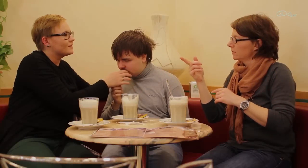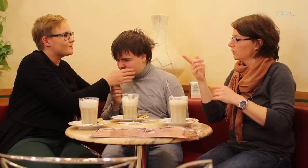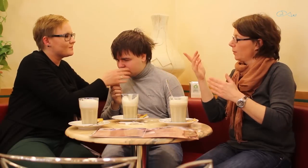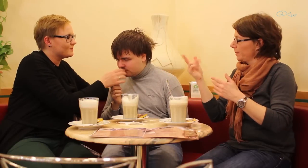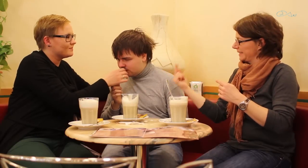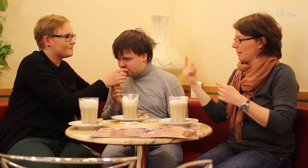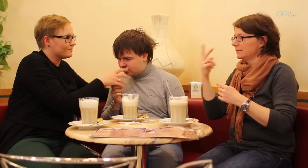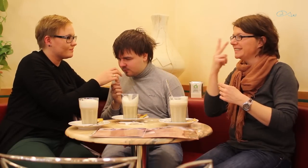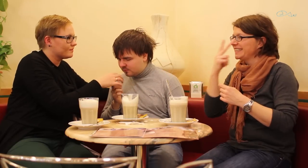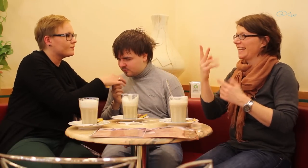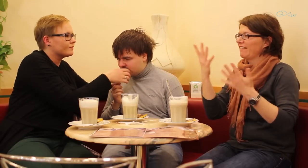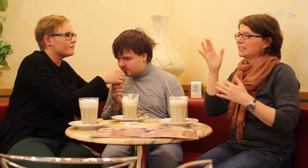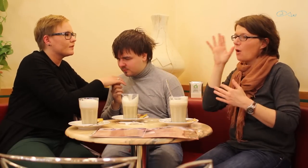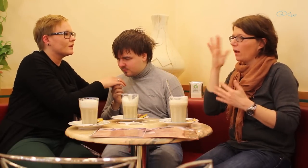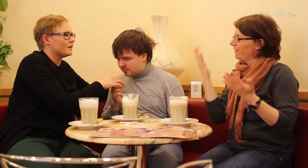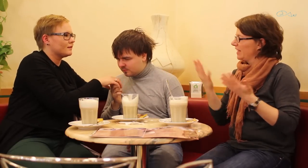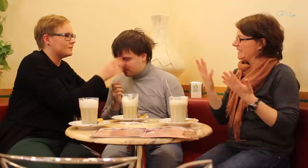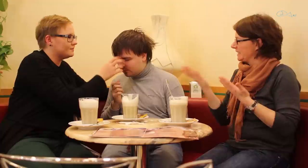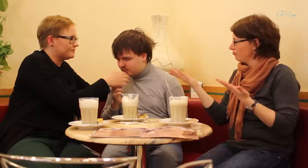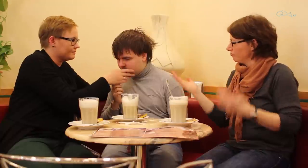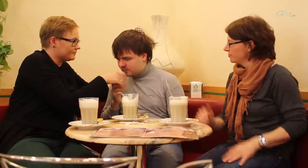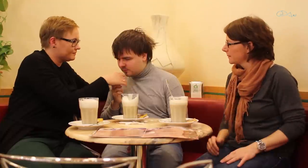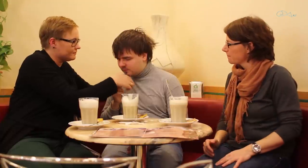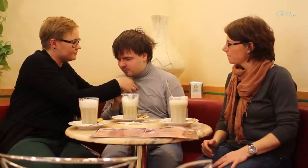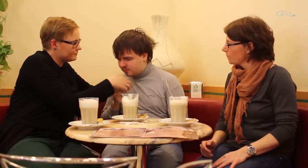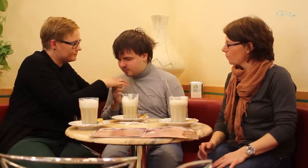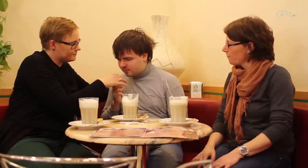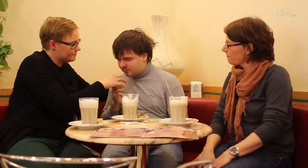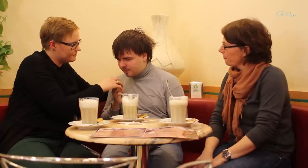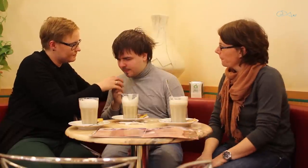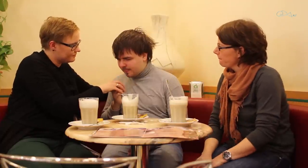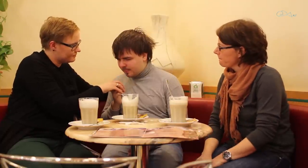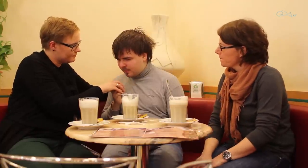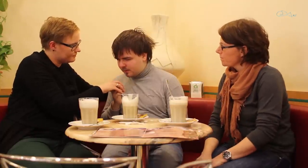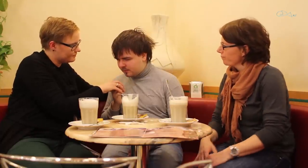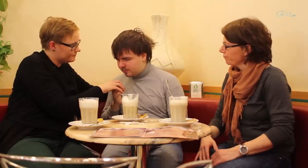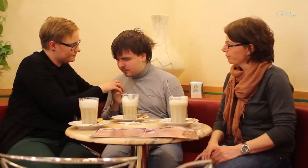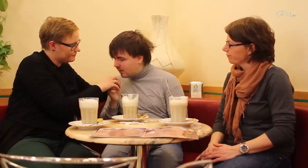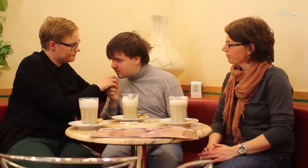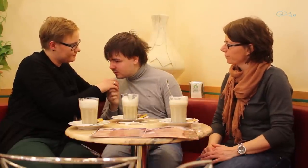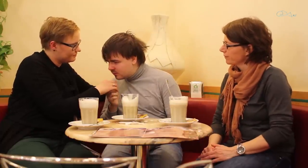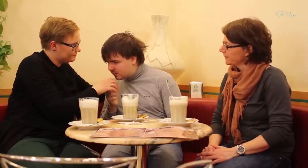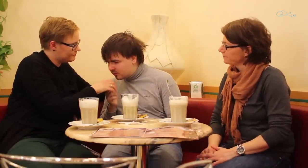Was kann er sehen und hören? Katja fragt, was du gerade siehst? MANN: Was?